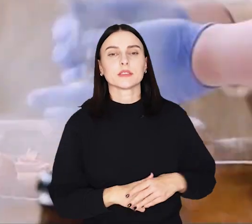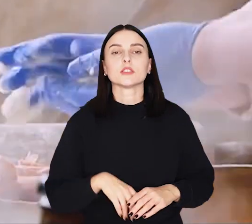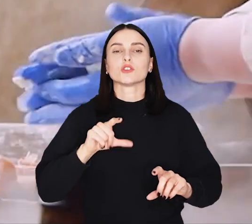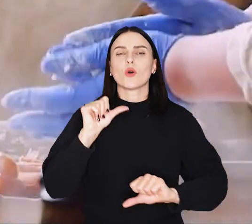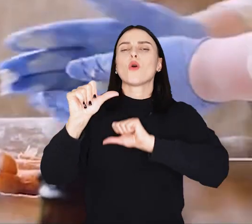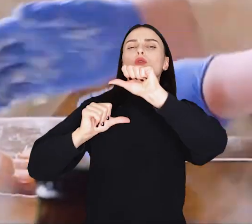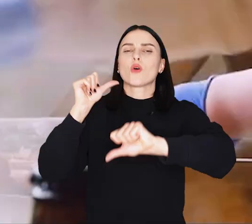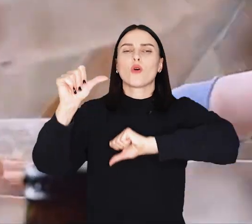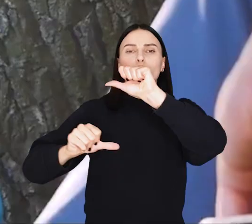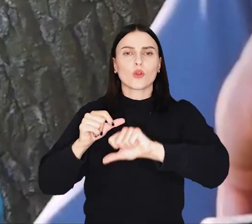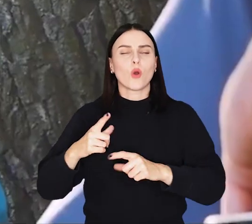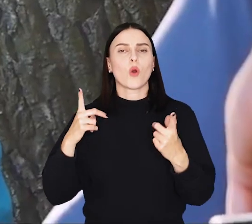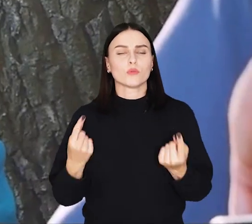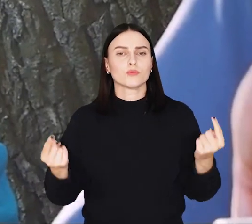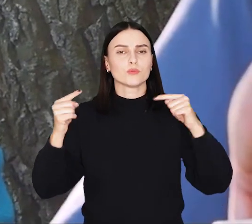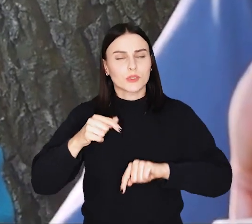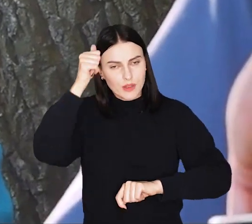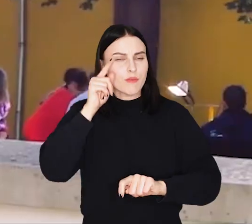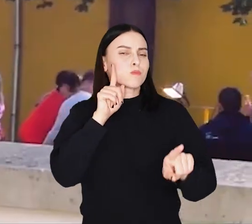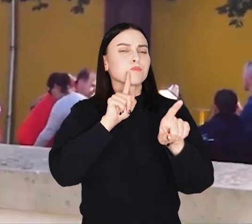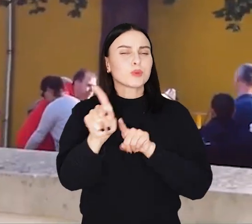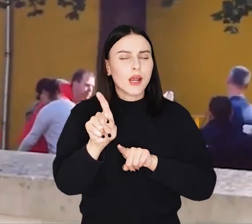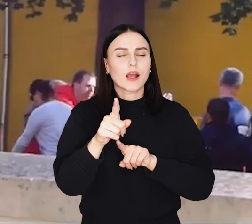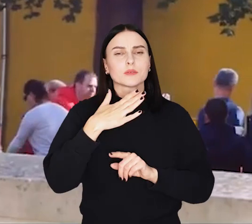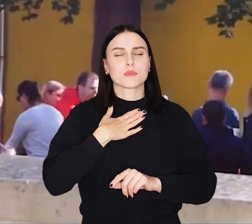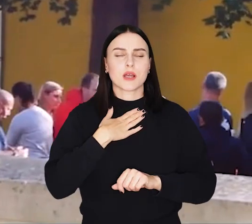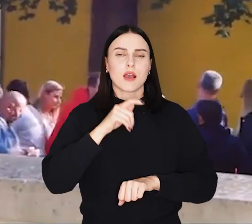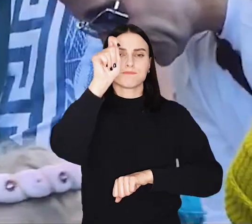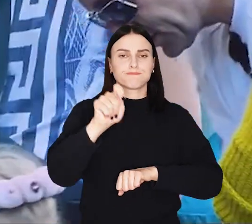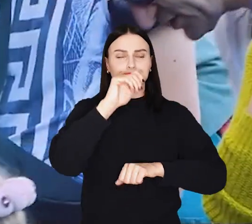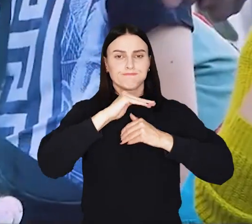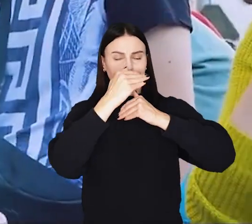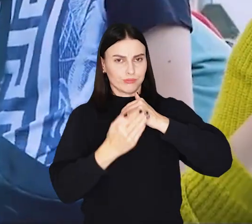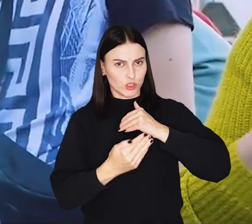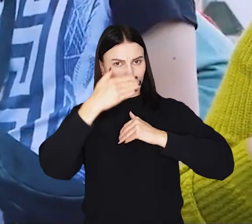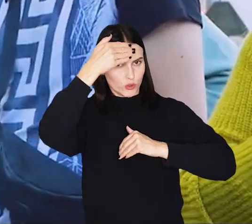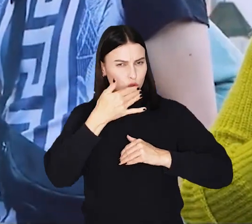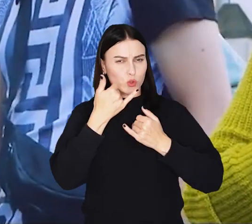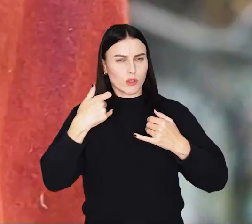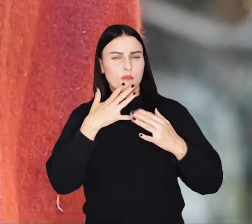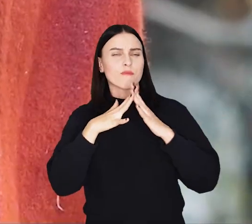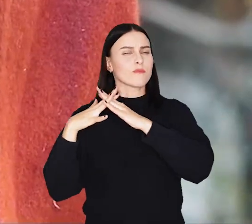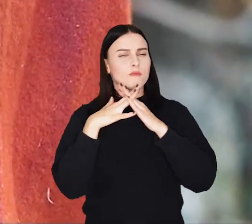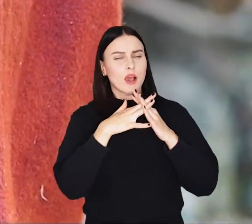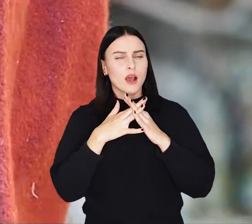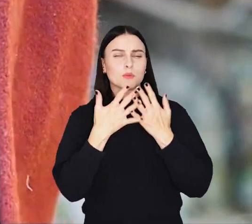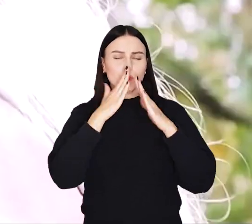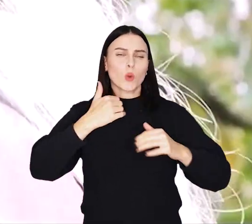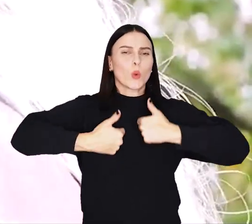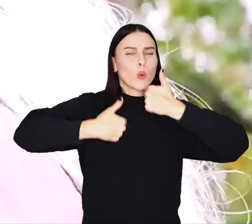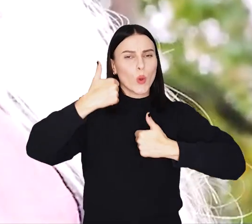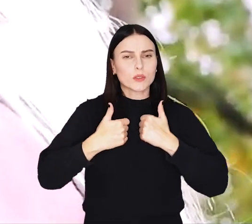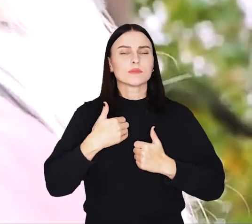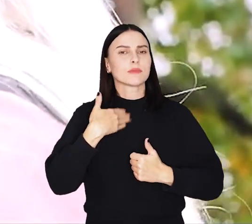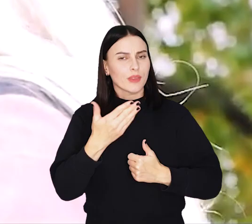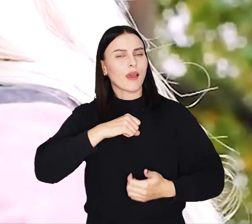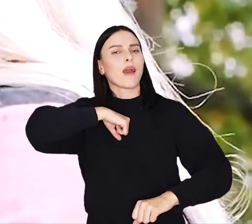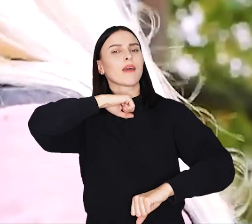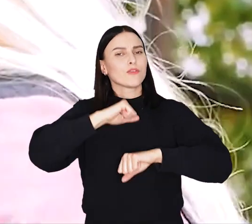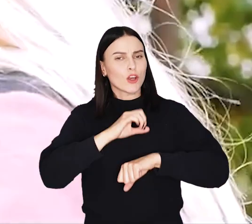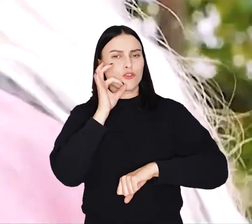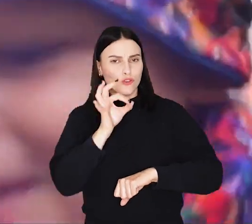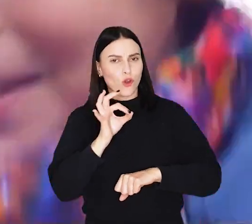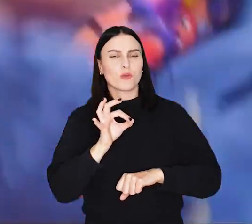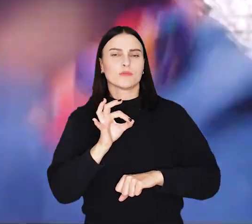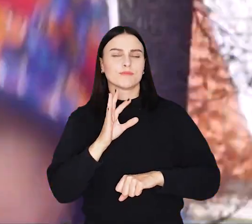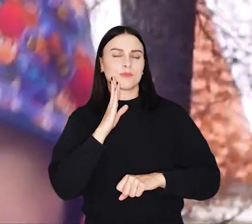Coroczna obecność zapraszanych bractw rycerskich, które prezentują się w pokazach walk, broni i średniowiecznych konkursach, gwarantuje wiele niezapomnianych wrażeń.